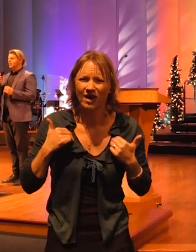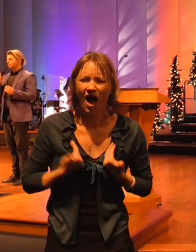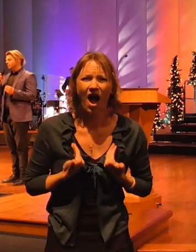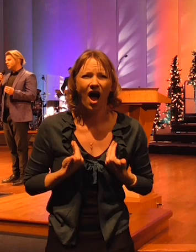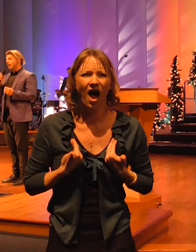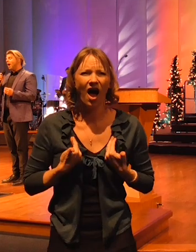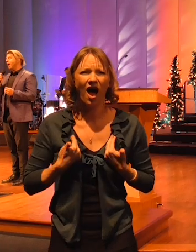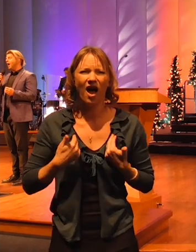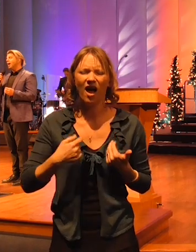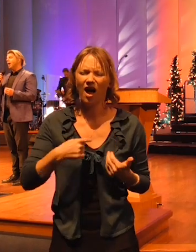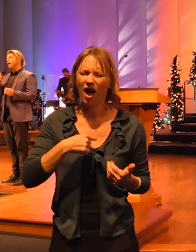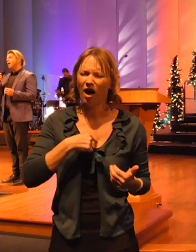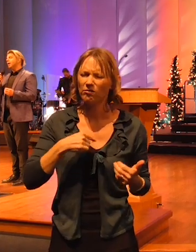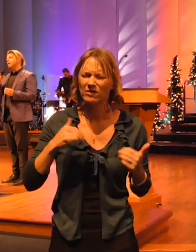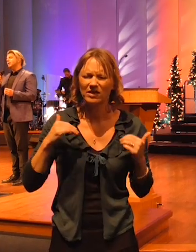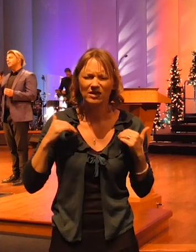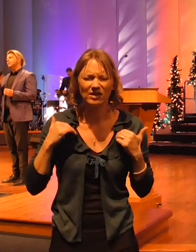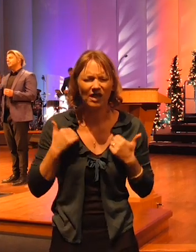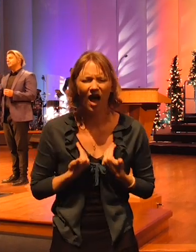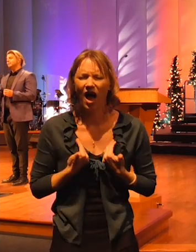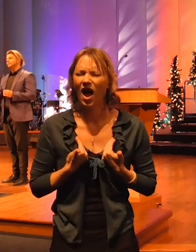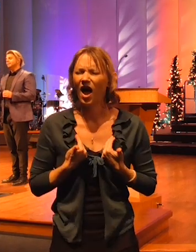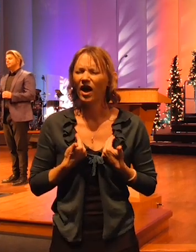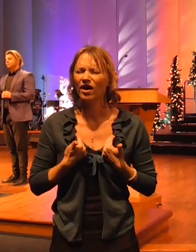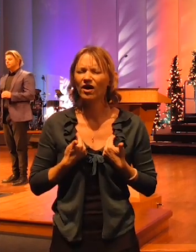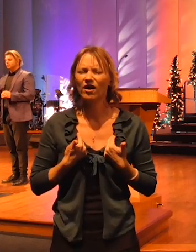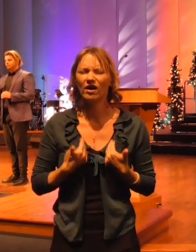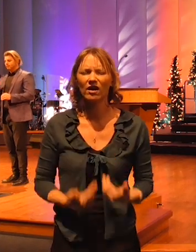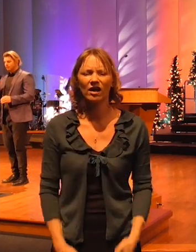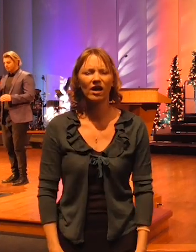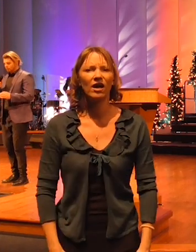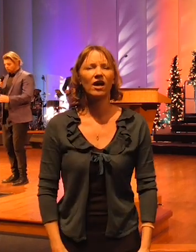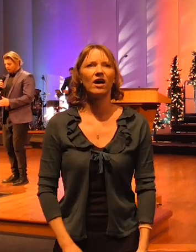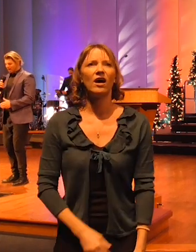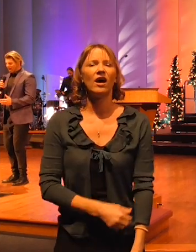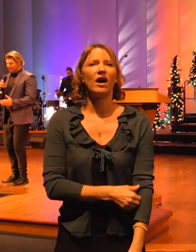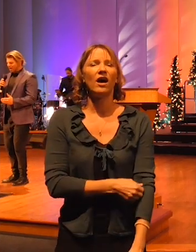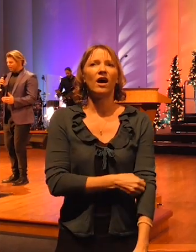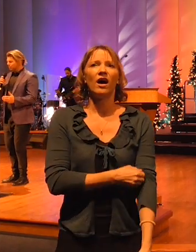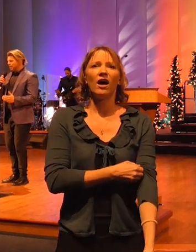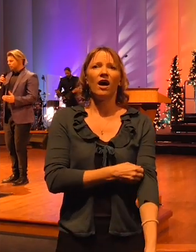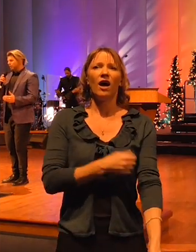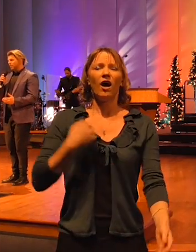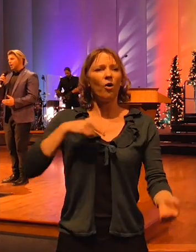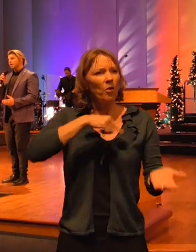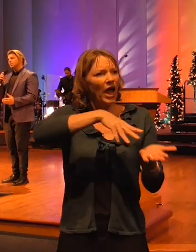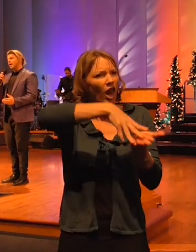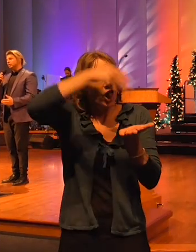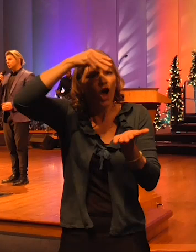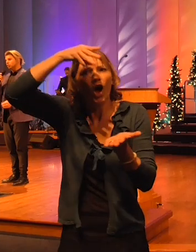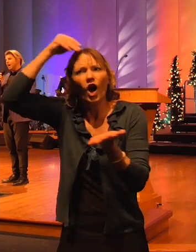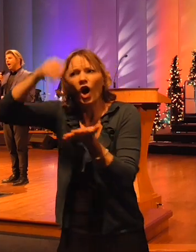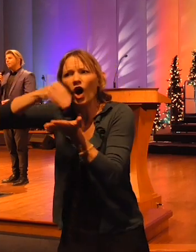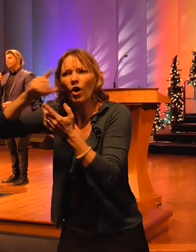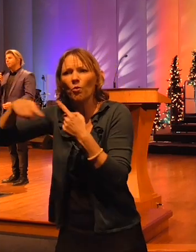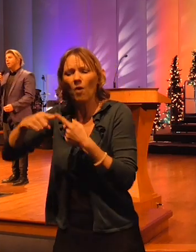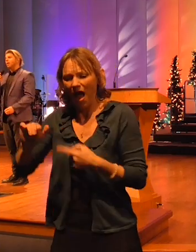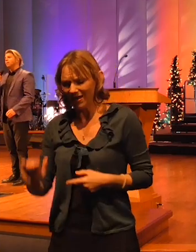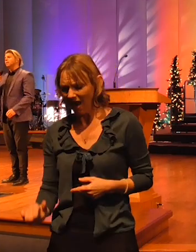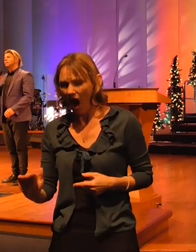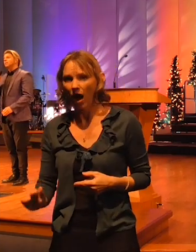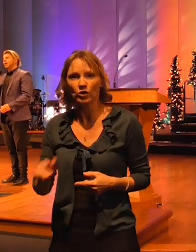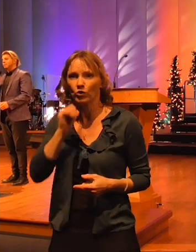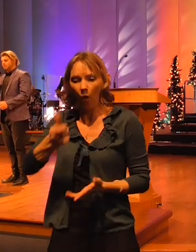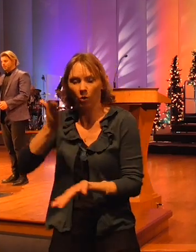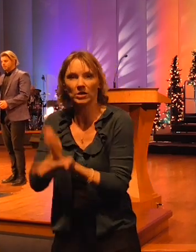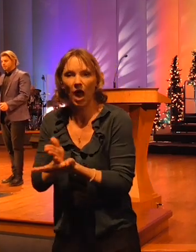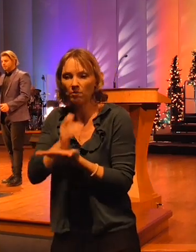cansado todos aprendemos cuando somos jóvenes a no dejar caer la pelota He estado empujando de esta manera